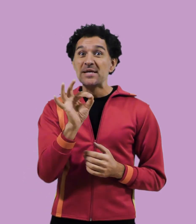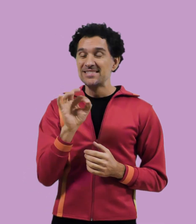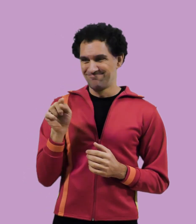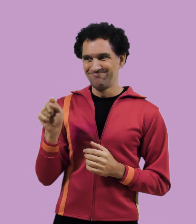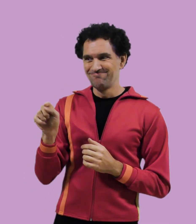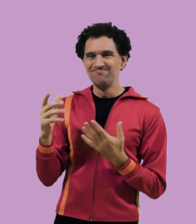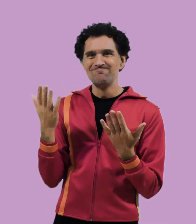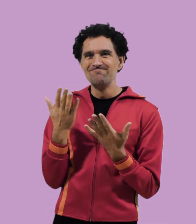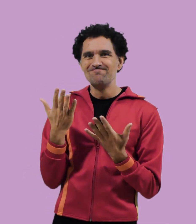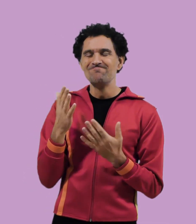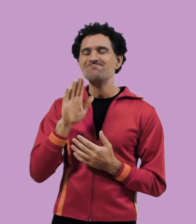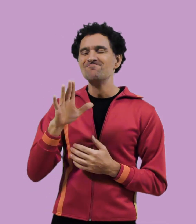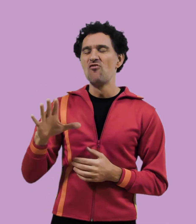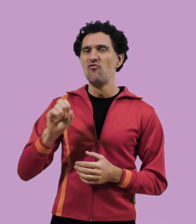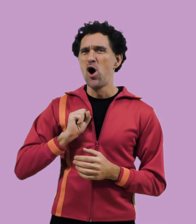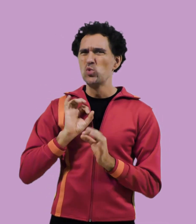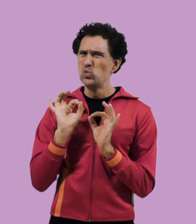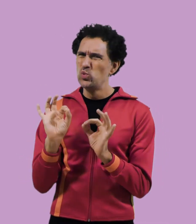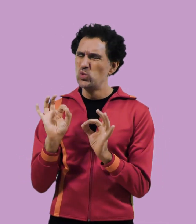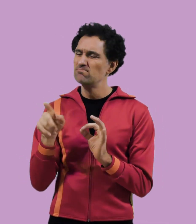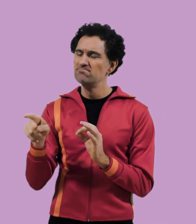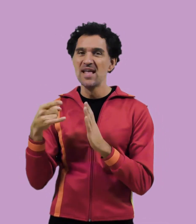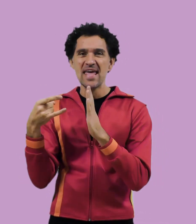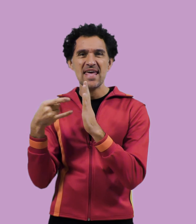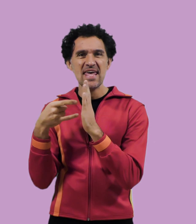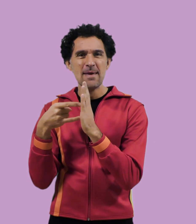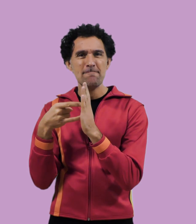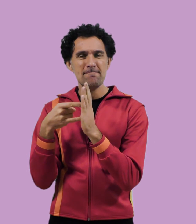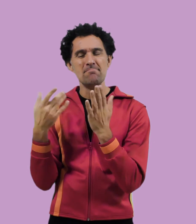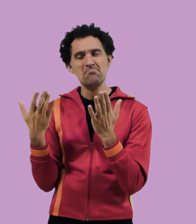Es ist also besser, bei diesen Apps